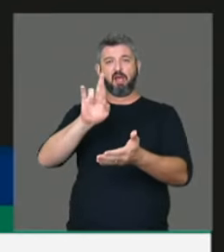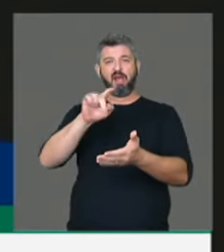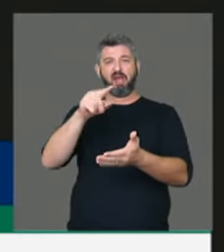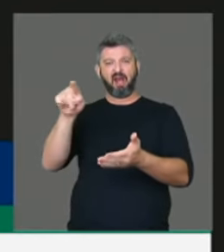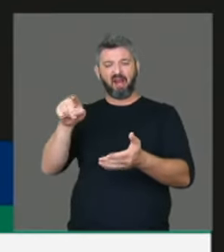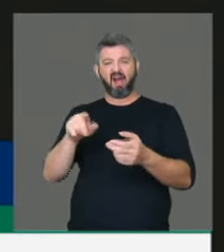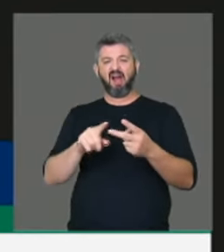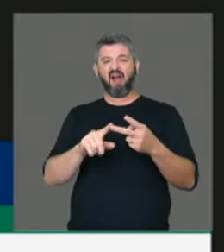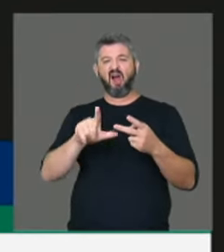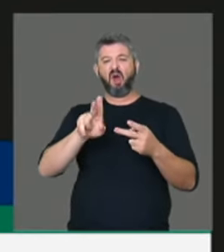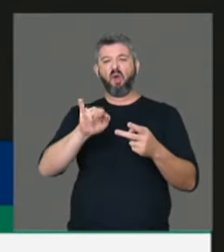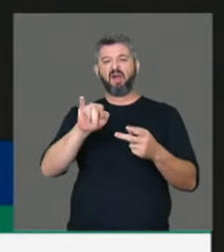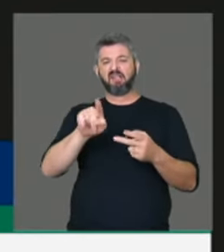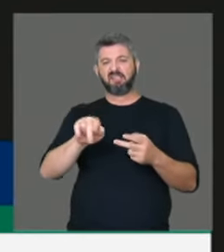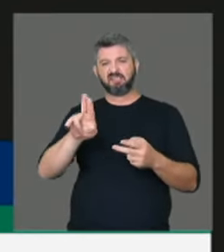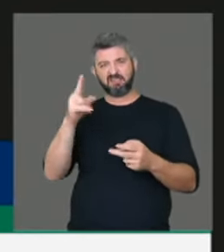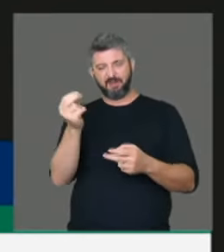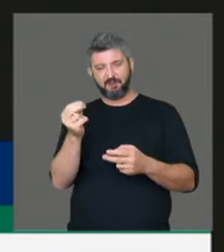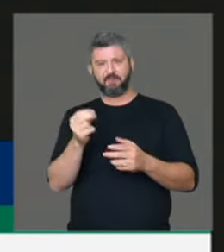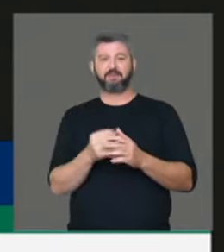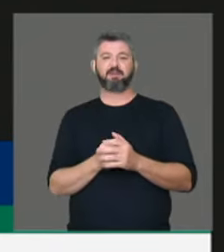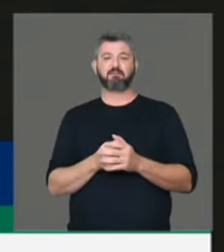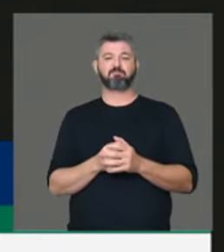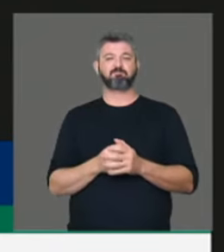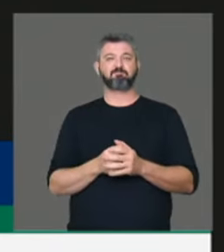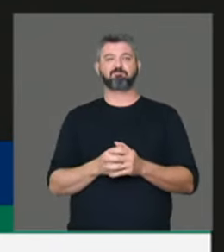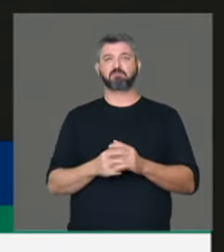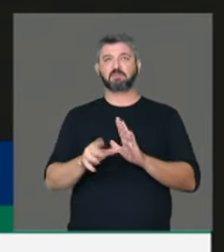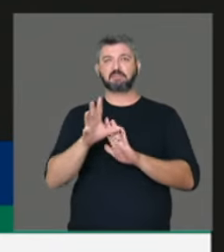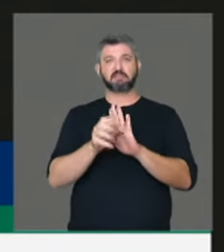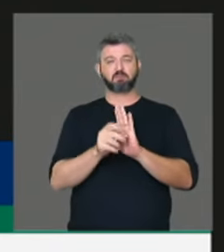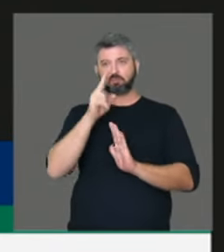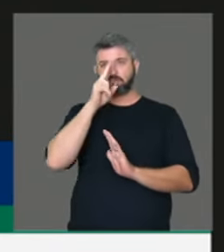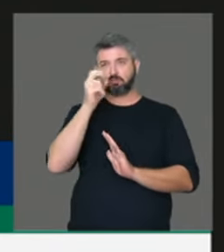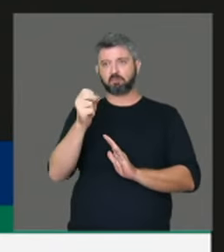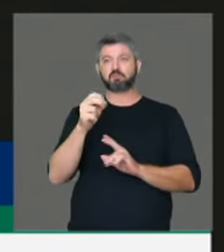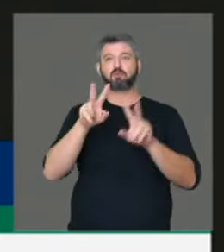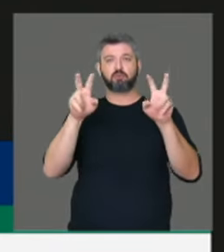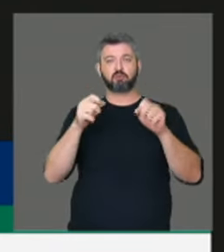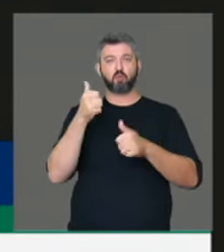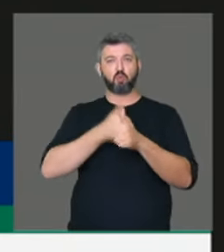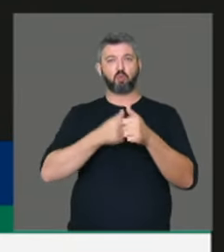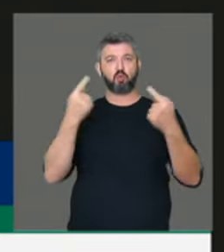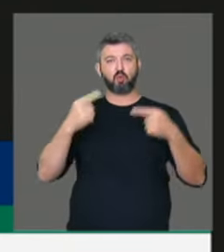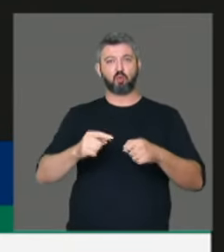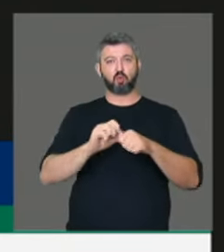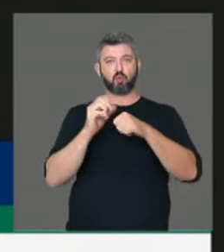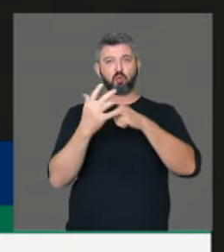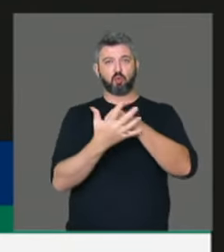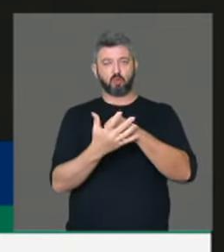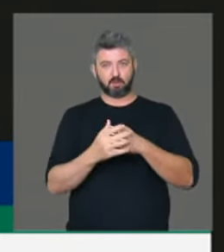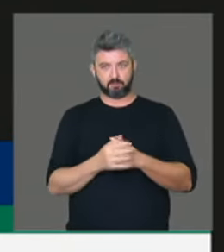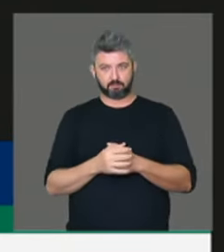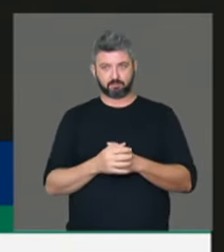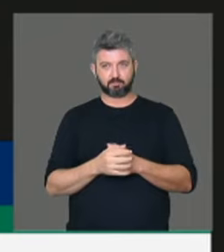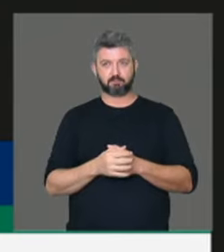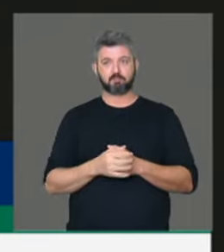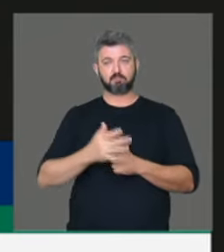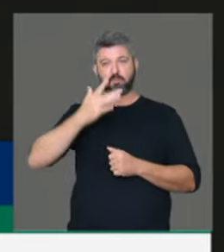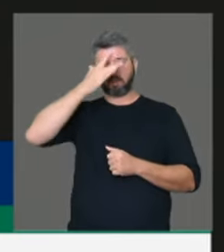QUE TEM SIDO ÍCONES AQUI NA QUESTÃO DO COMBATE AO CORONAVÍRUS, TEM SIDO OS COMANDANTES, A GENTE SEMPRE SEGUE ORIENTAÇÃO DELES QUE SABEM TUDO DE SAÚDE.